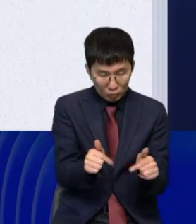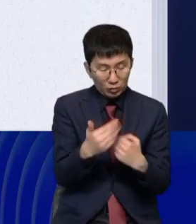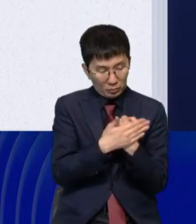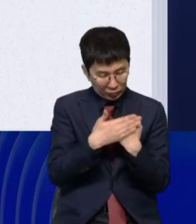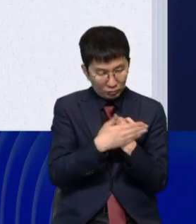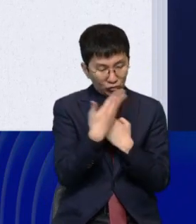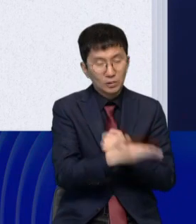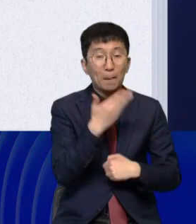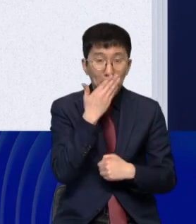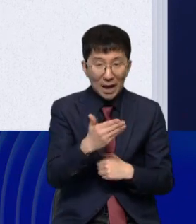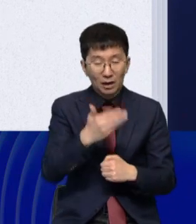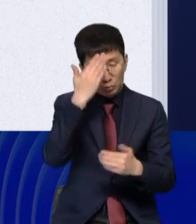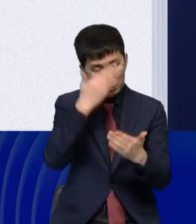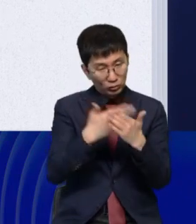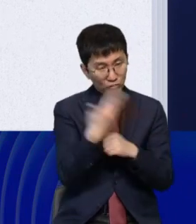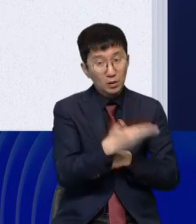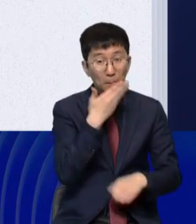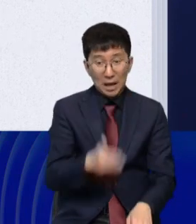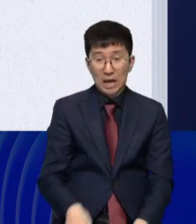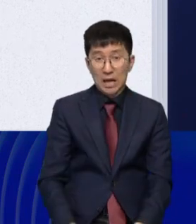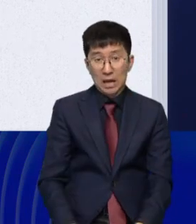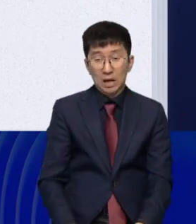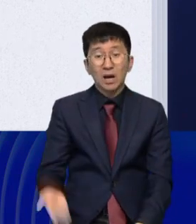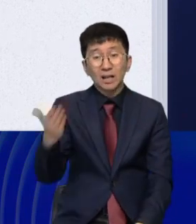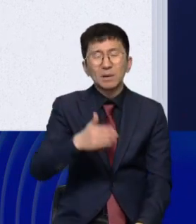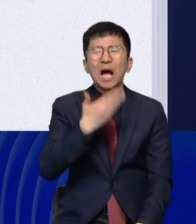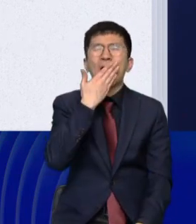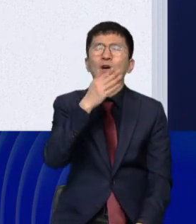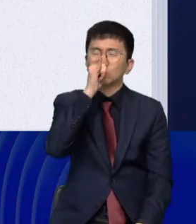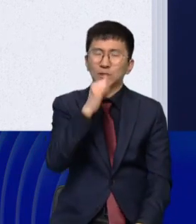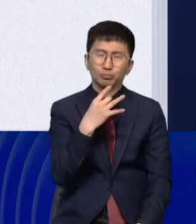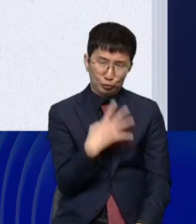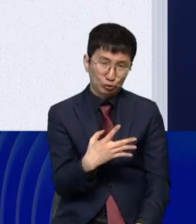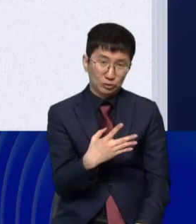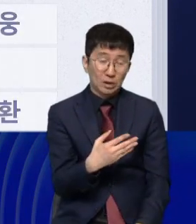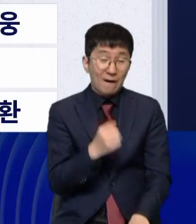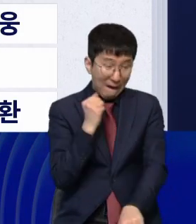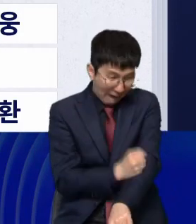그런데 감면해야 된다가 아니라 감면할 수 있다이다 보니까 판사나 검사의 재량에